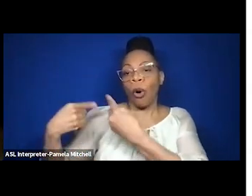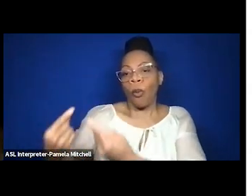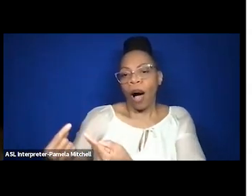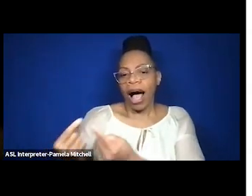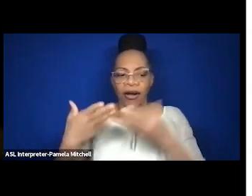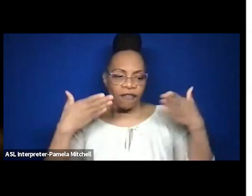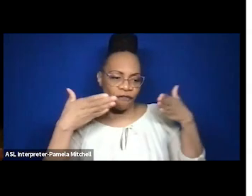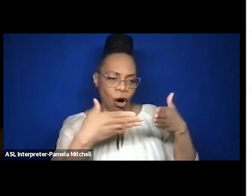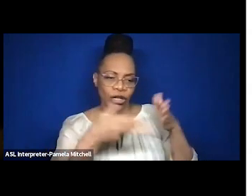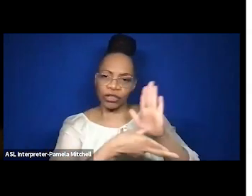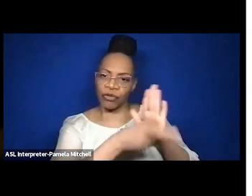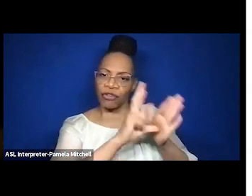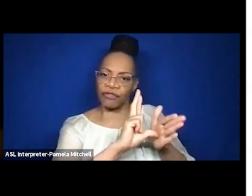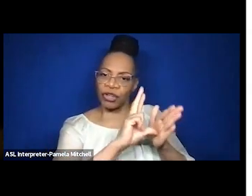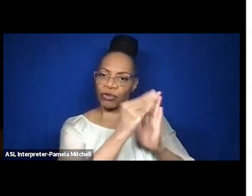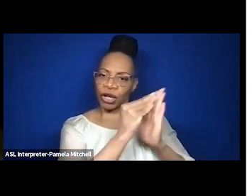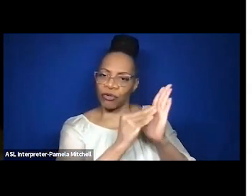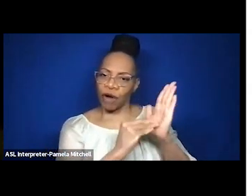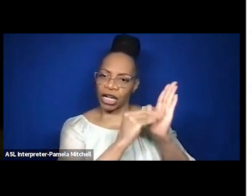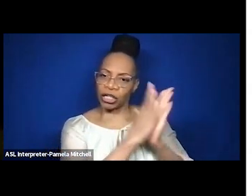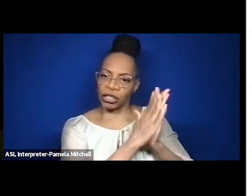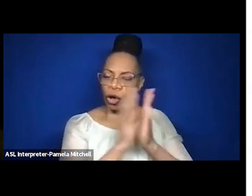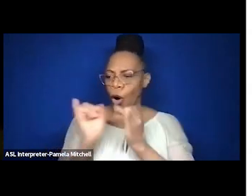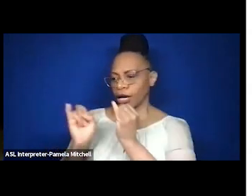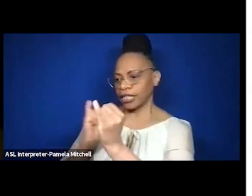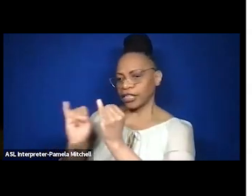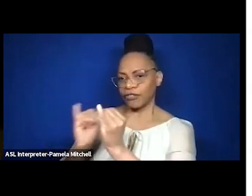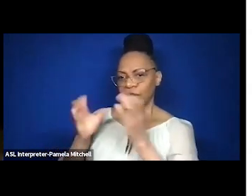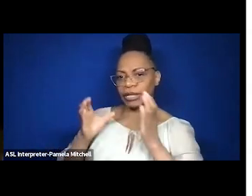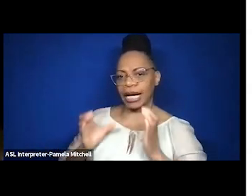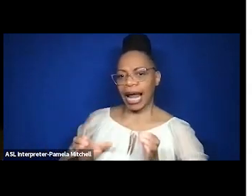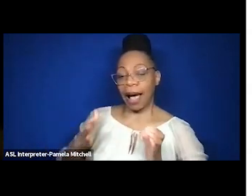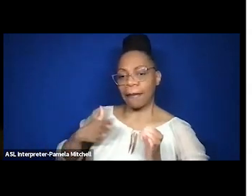o entrevistar al cliente u otras tareas, mi compañero también me ayuda